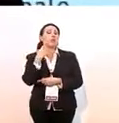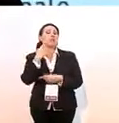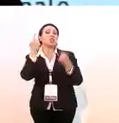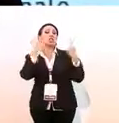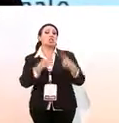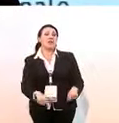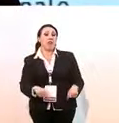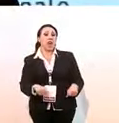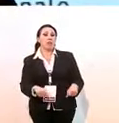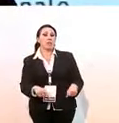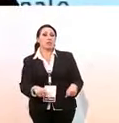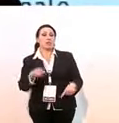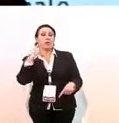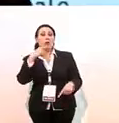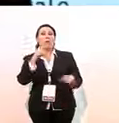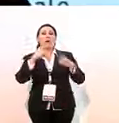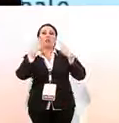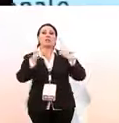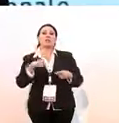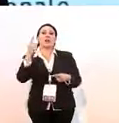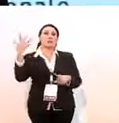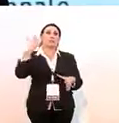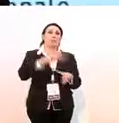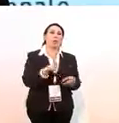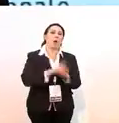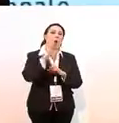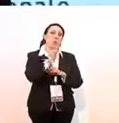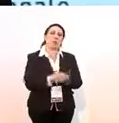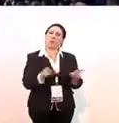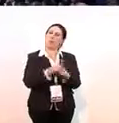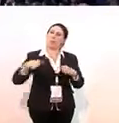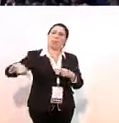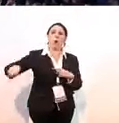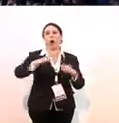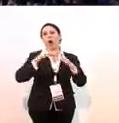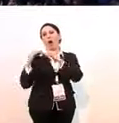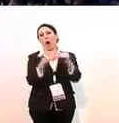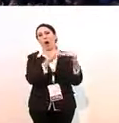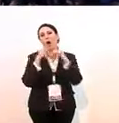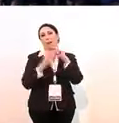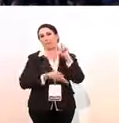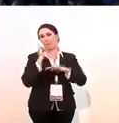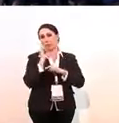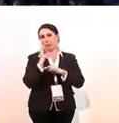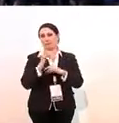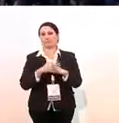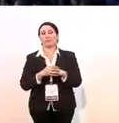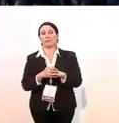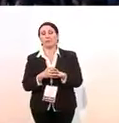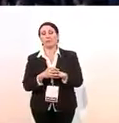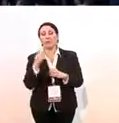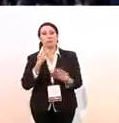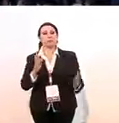a valle, perché quando scendono a valle rubano più degli altri. A fronte di questo atteggiamento